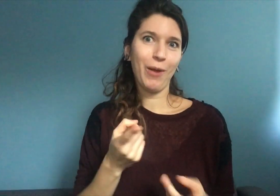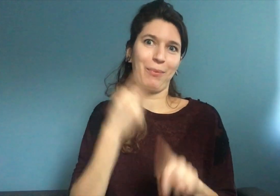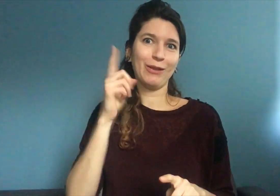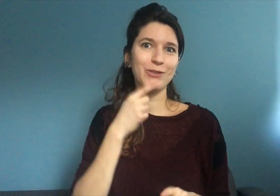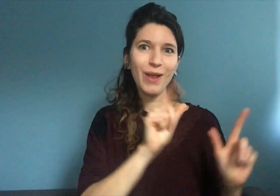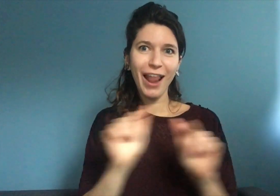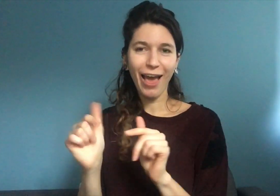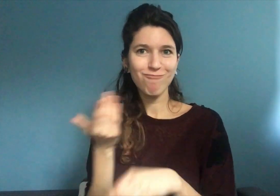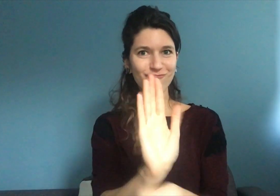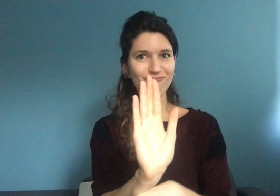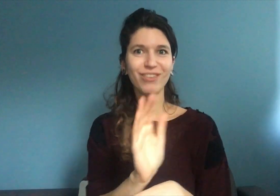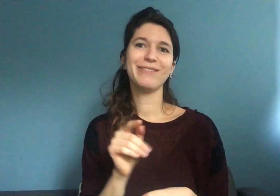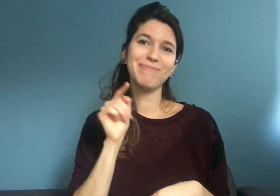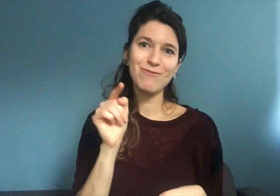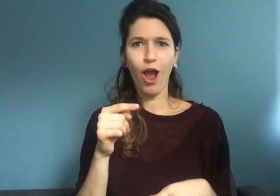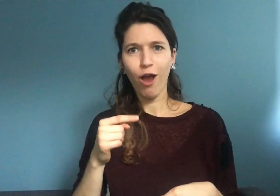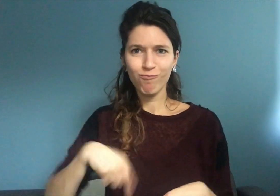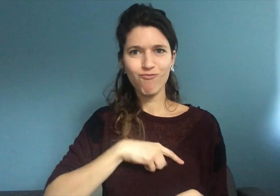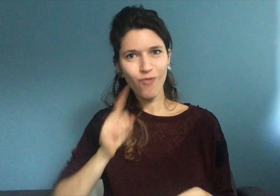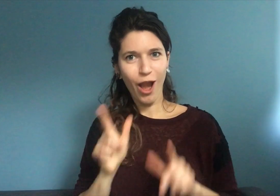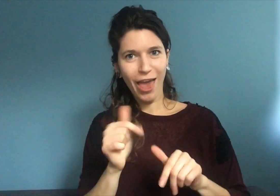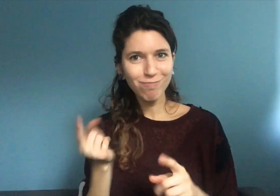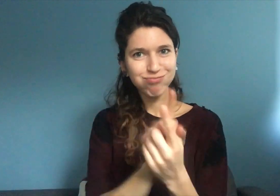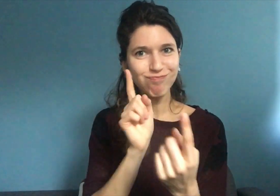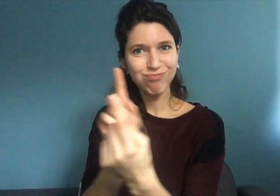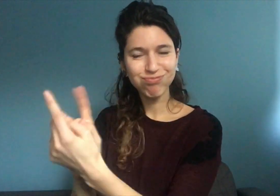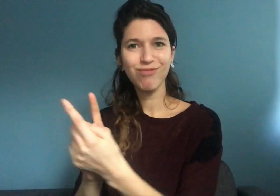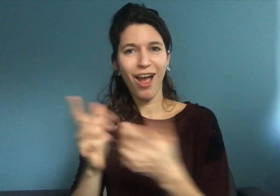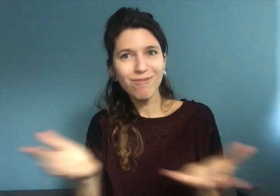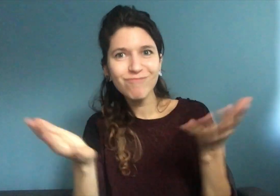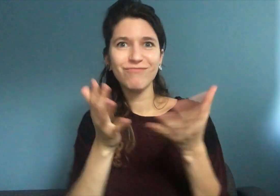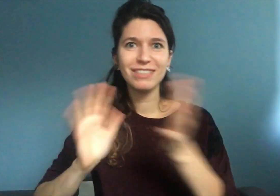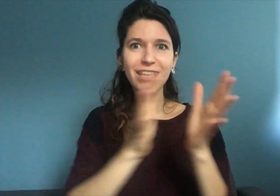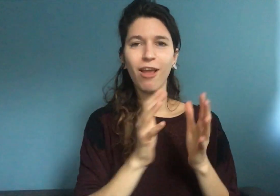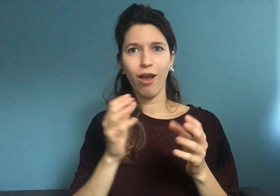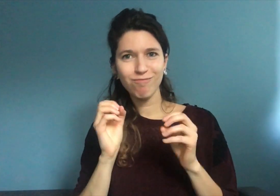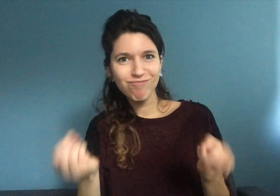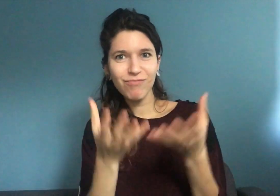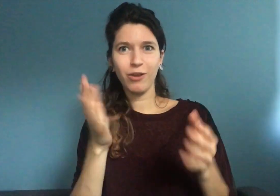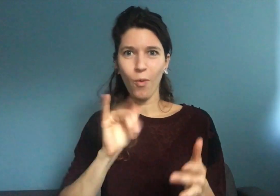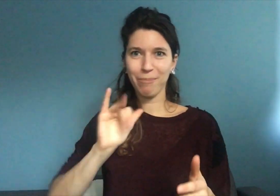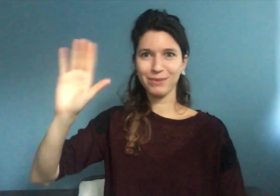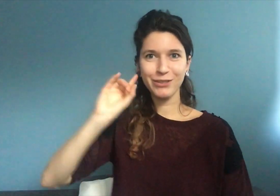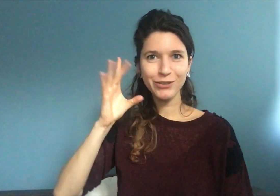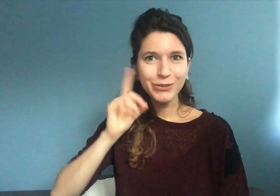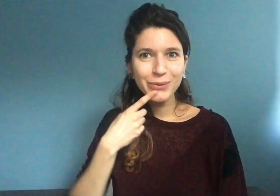C’est donc important que nous, sourds, soyons là pour leur ouvrir la porte les encourager à apprendre à signer, à découvrir la culture sourde…